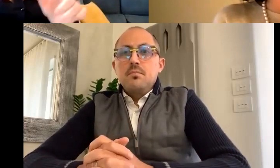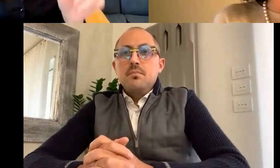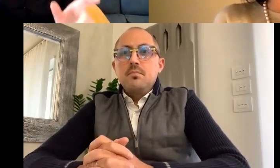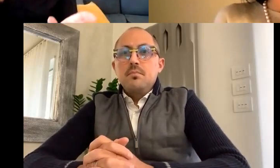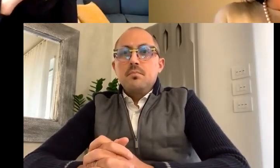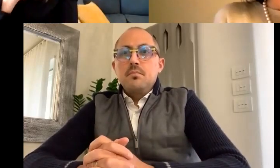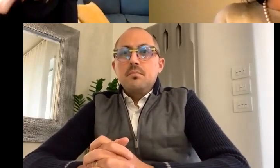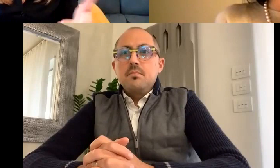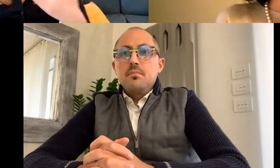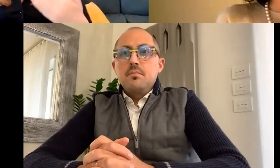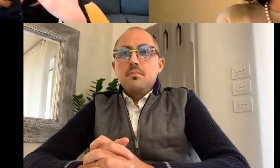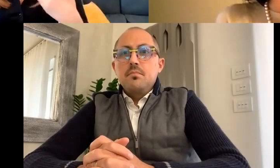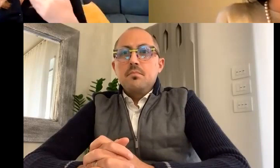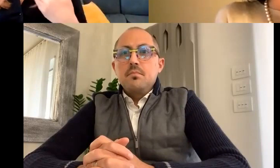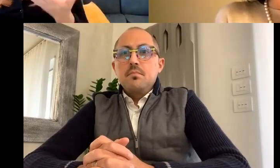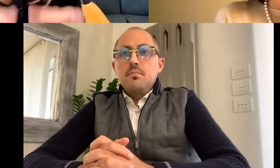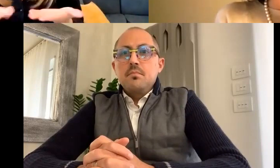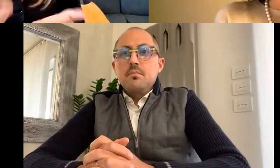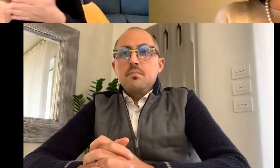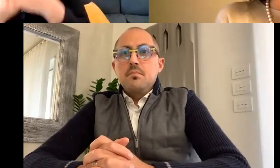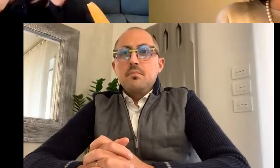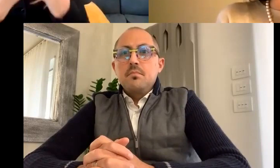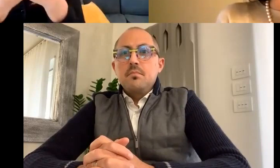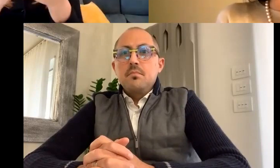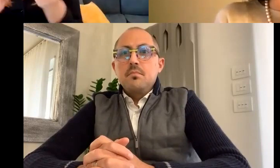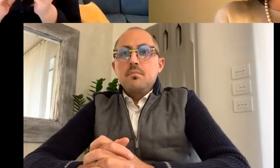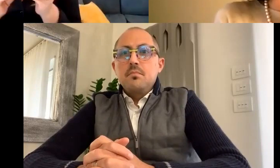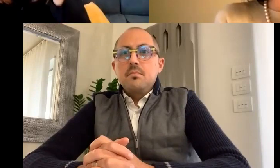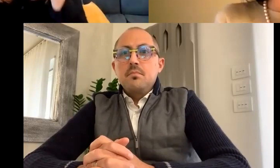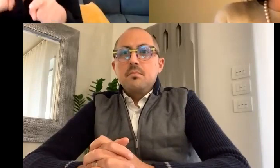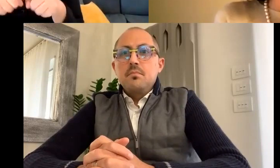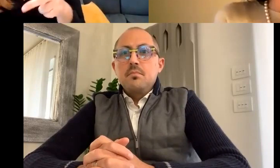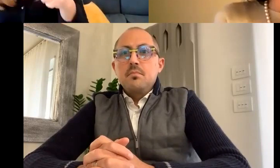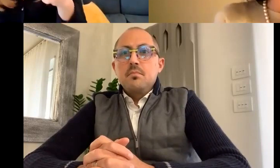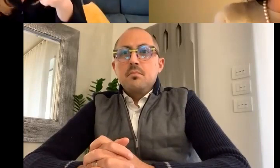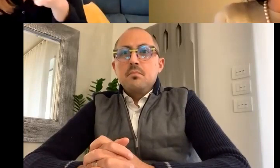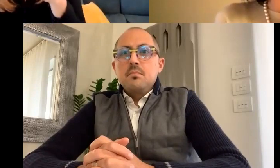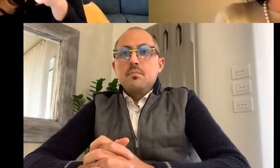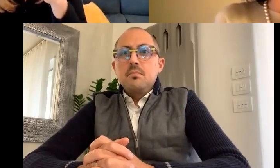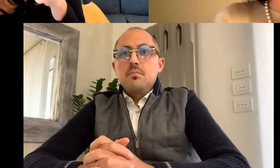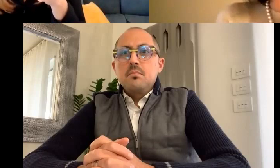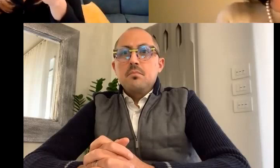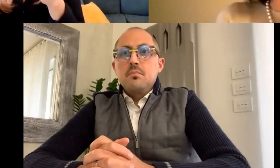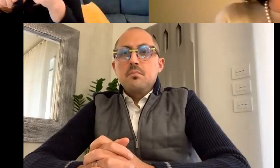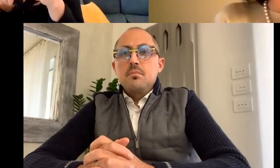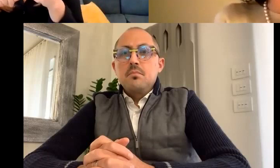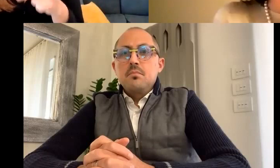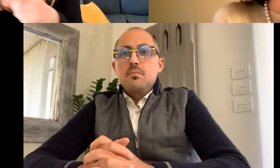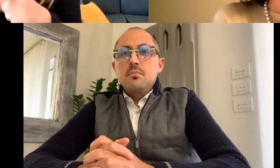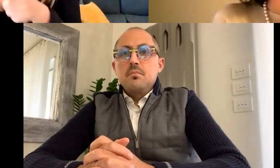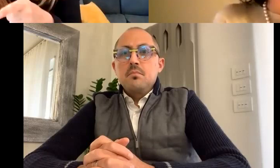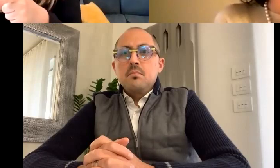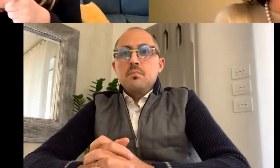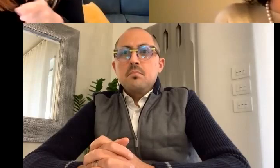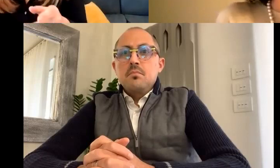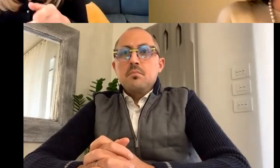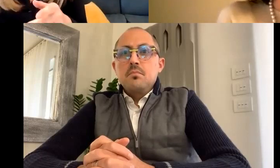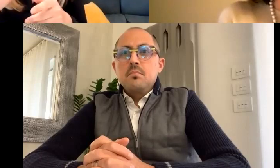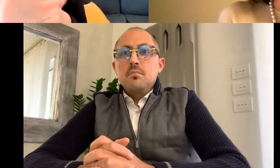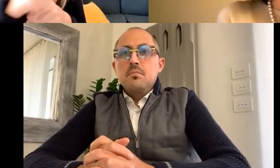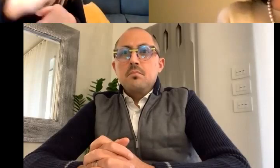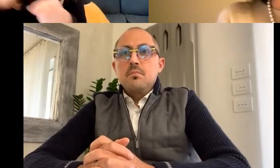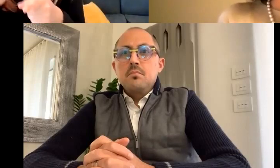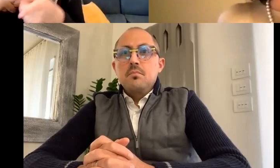e infine quali bisogni percepite dai territori grazie anche alle vostre sedi territoriali.